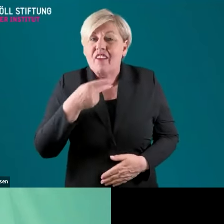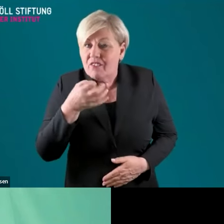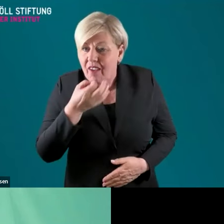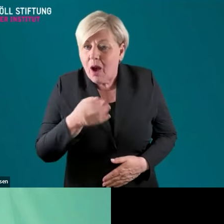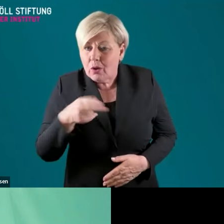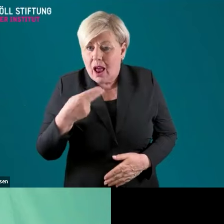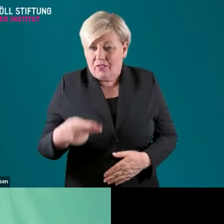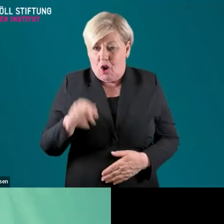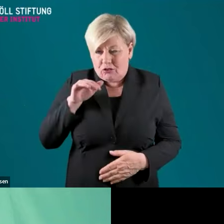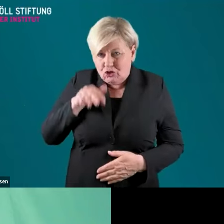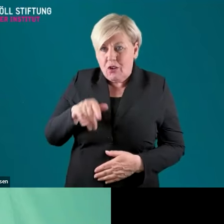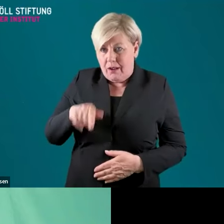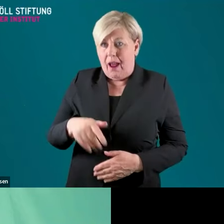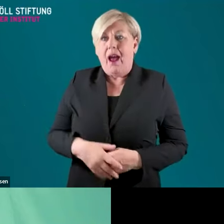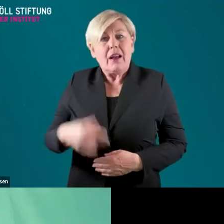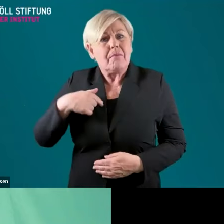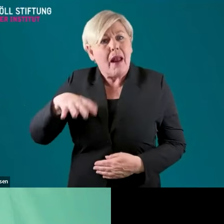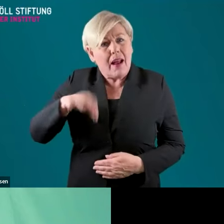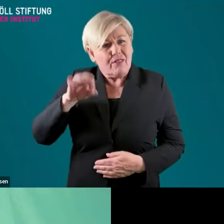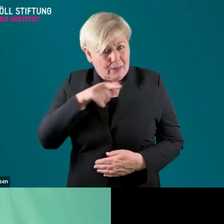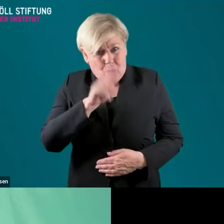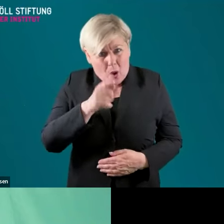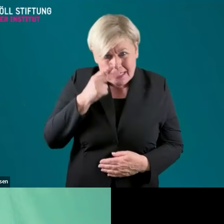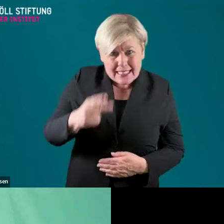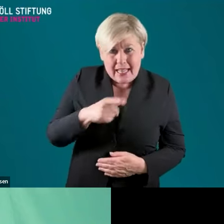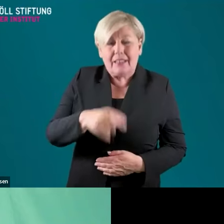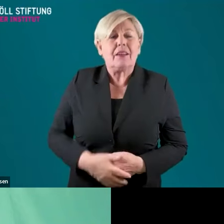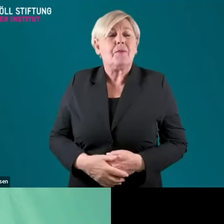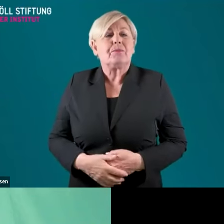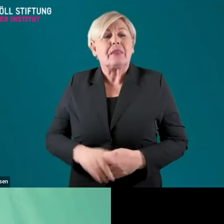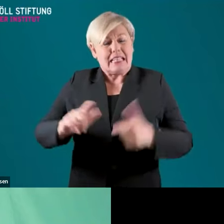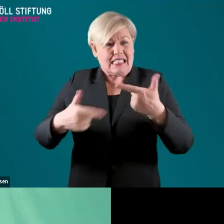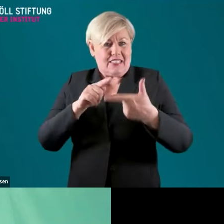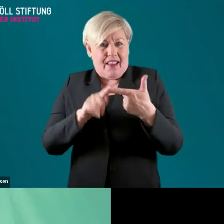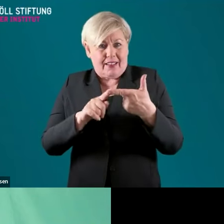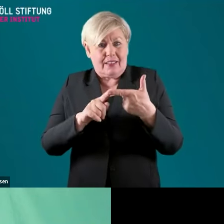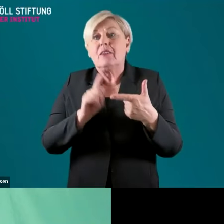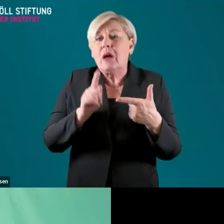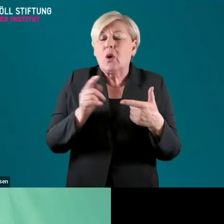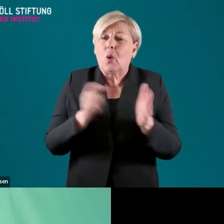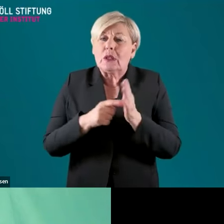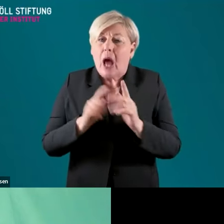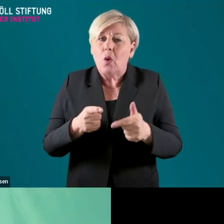Ich beginne mal mit dem, ich weiß nicht, ob du es auch siehst, mit dem zweiten, weil das so ein bisschen anknüpft an das,